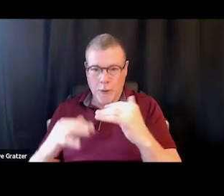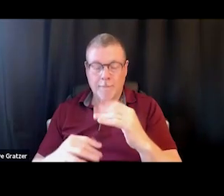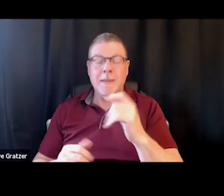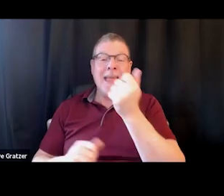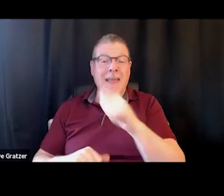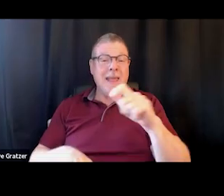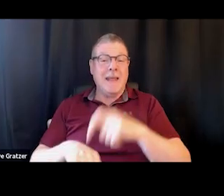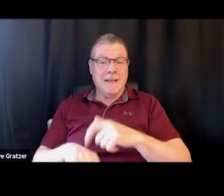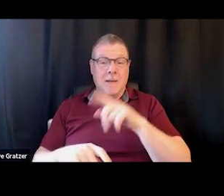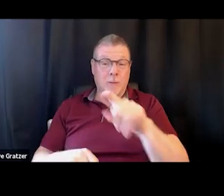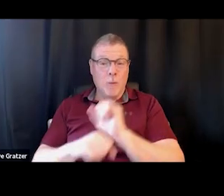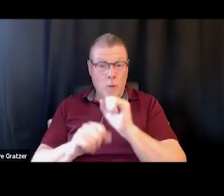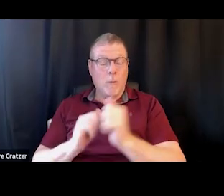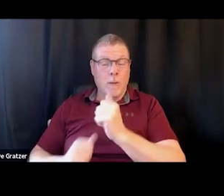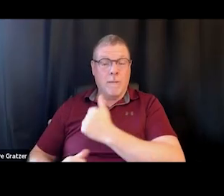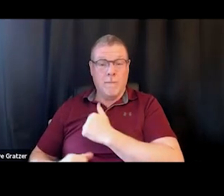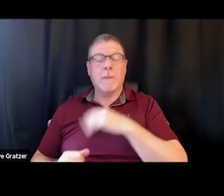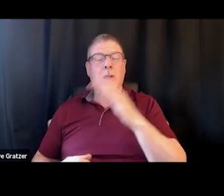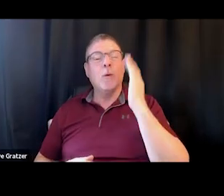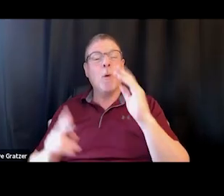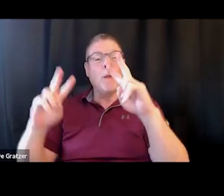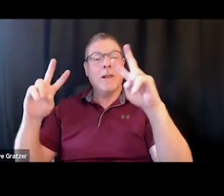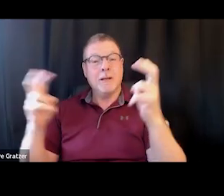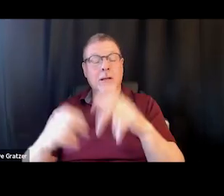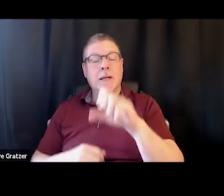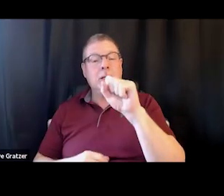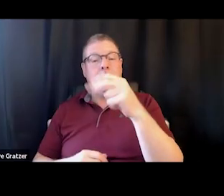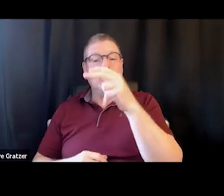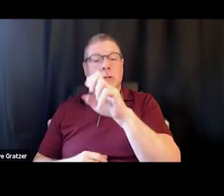es algo en lo que pensar. Han escuchado el término "conmocionado" y eso está parcialmente relacionado con eso.